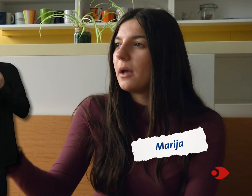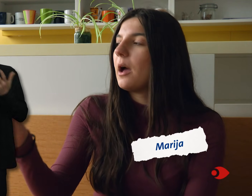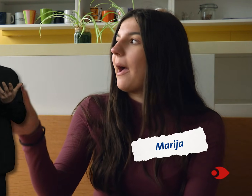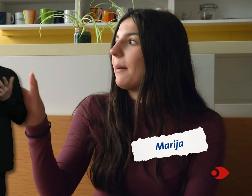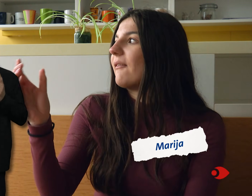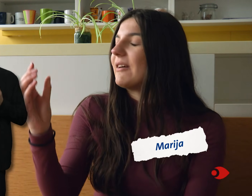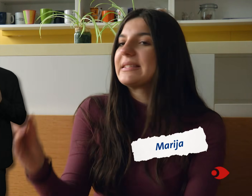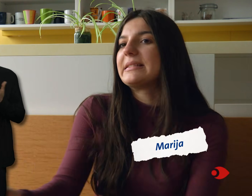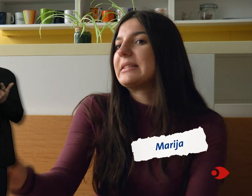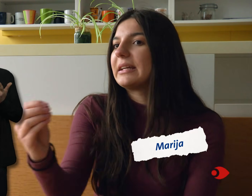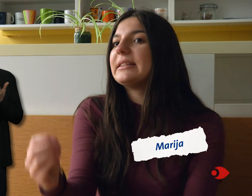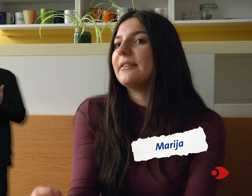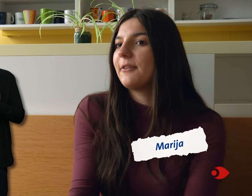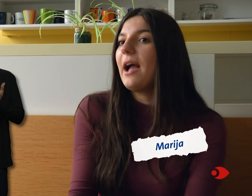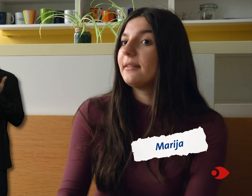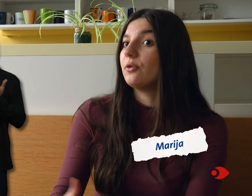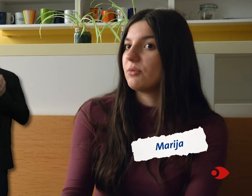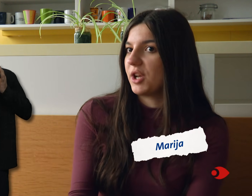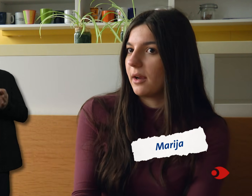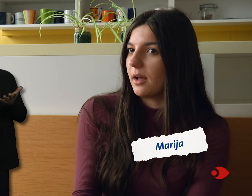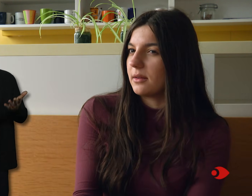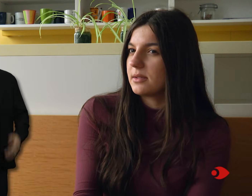Aber was sind die richtigen Fragen, die du ihm stellen kannst?